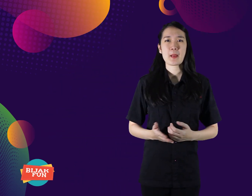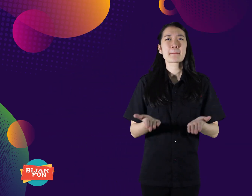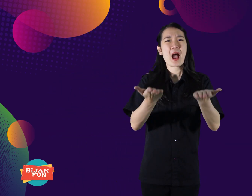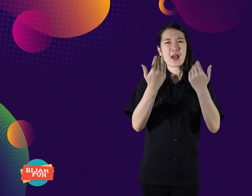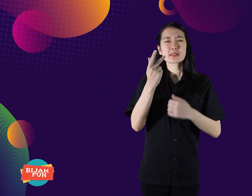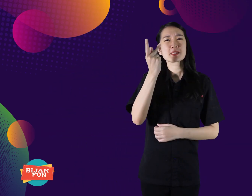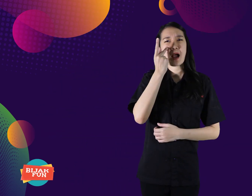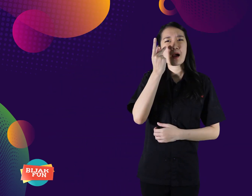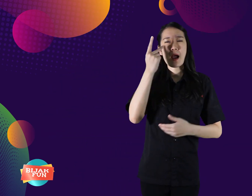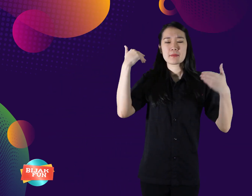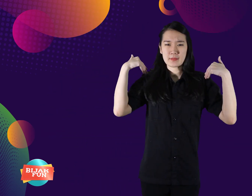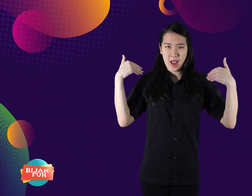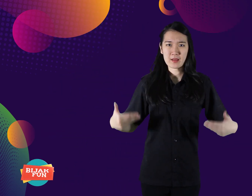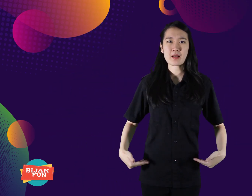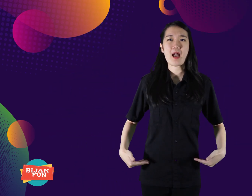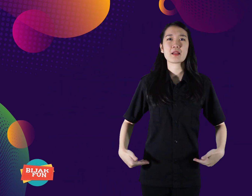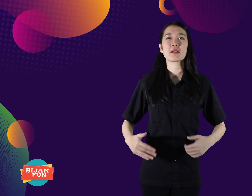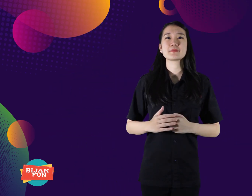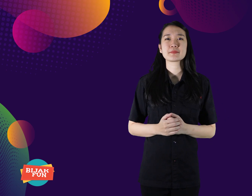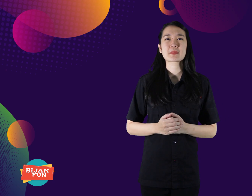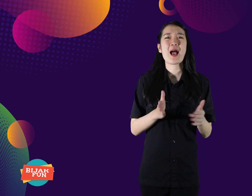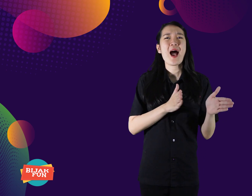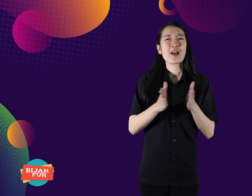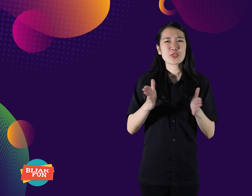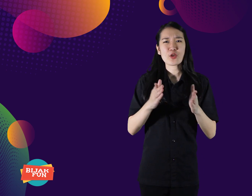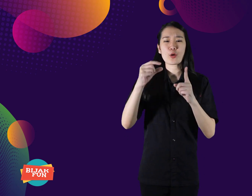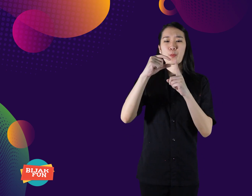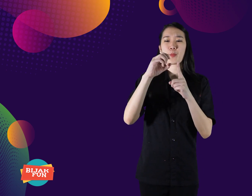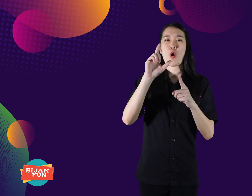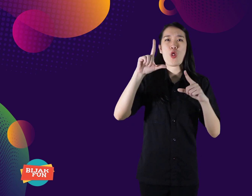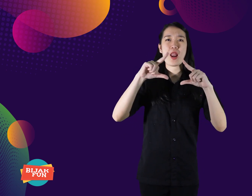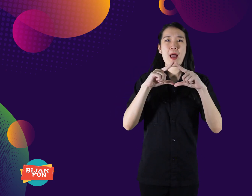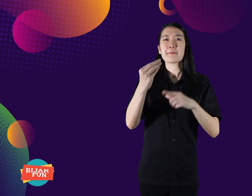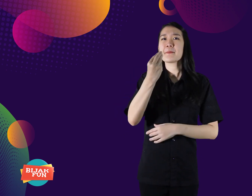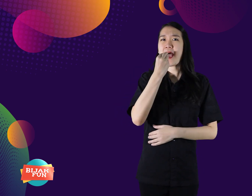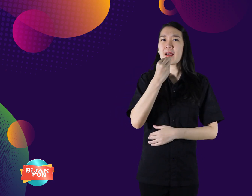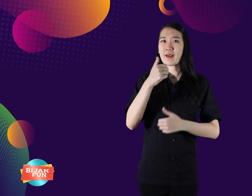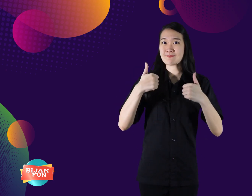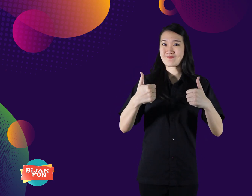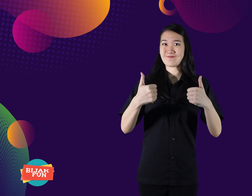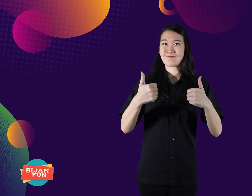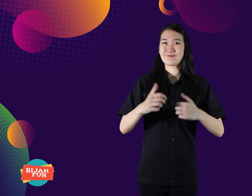Mari jaga badan dan atur pola makan.